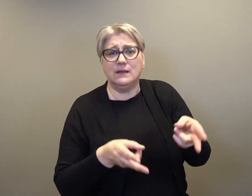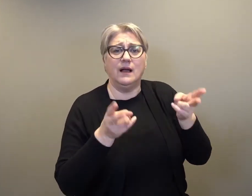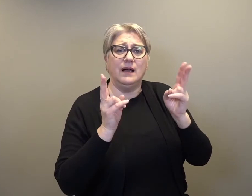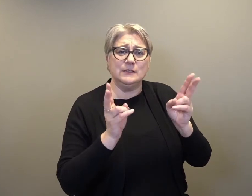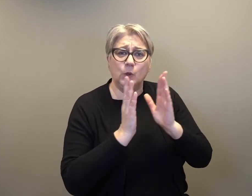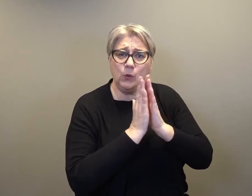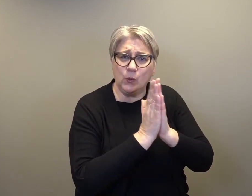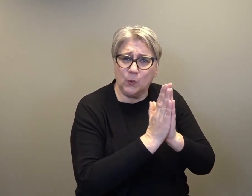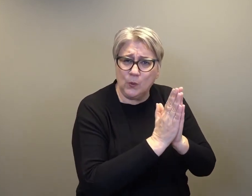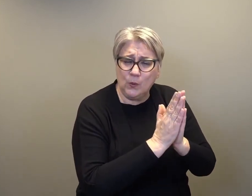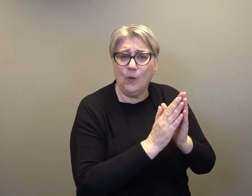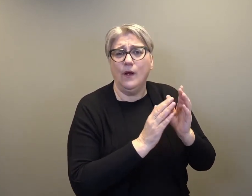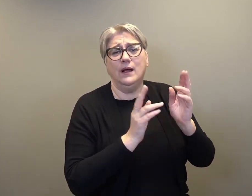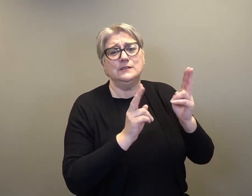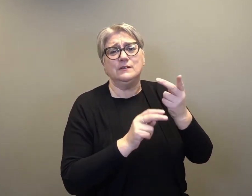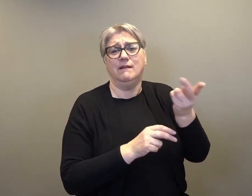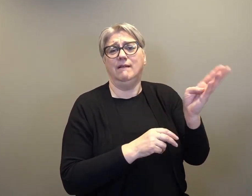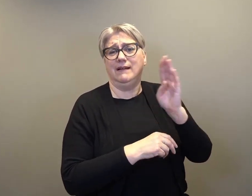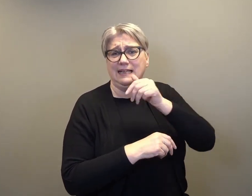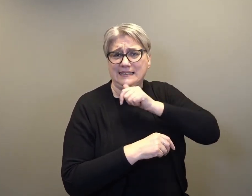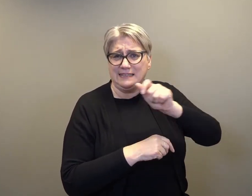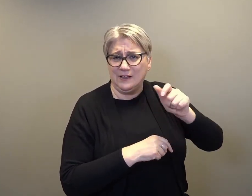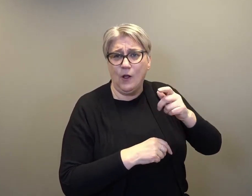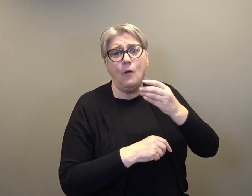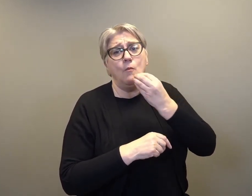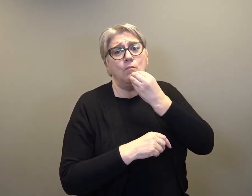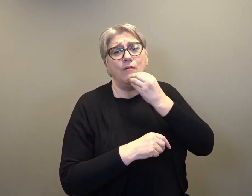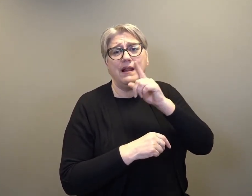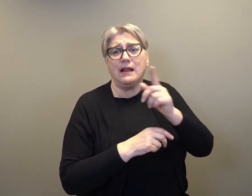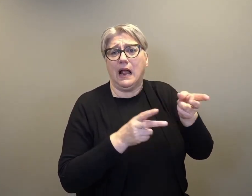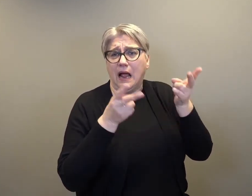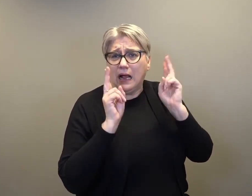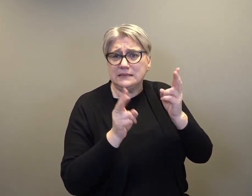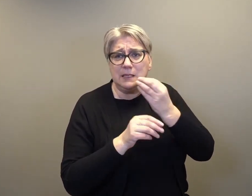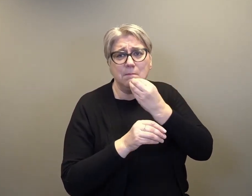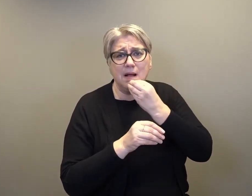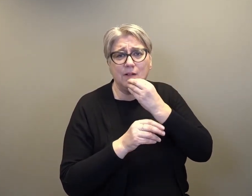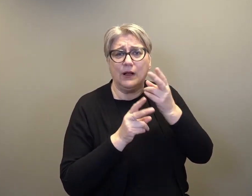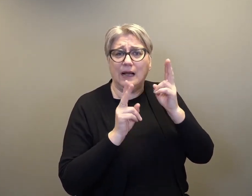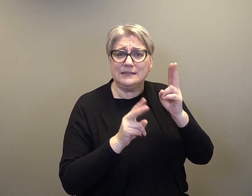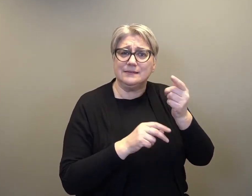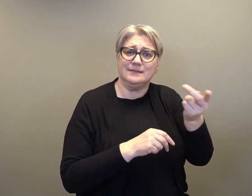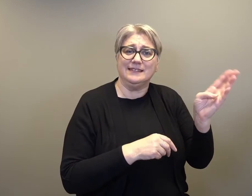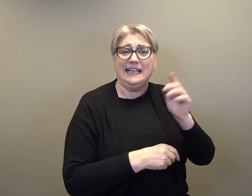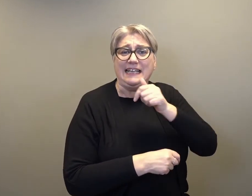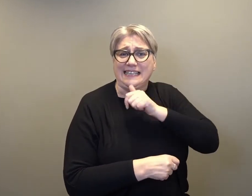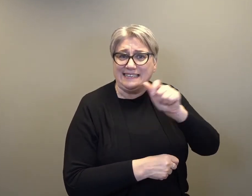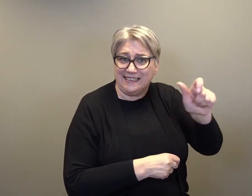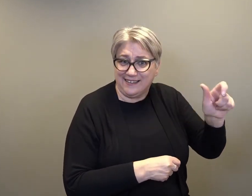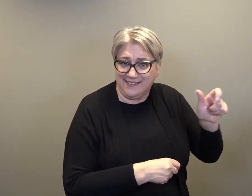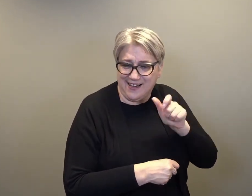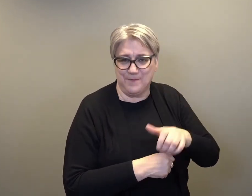hafa sömu trú og aðrir Íslendingar. Þeir borða líka sama mat og aðrir Íslendingar.